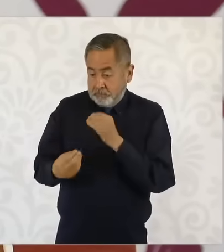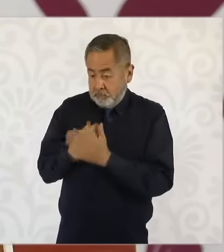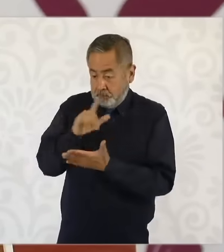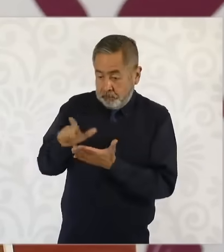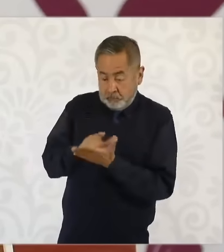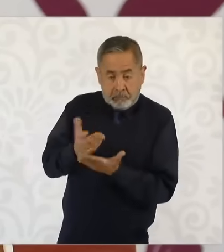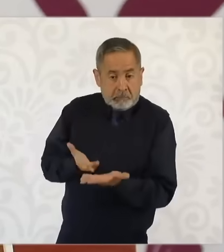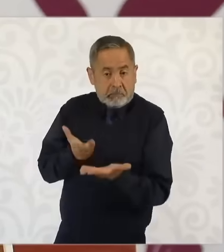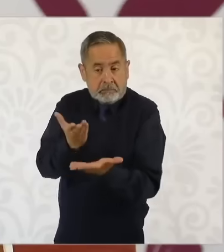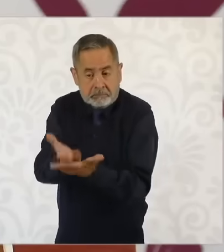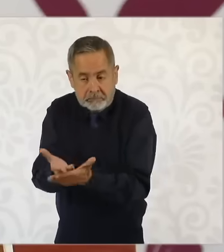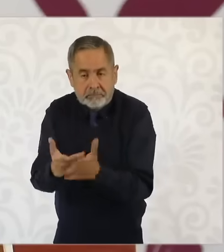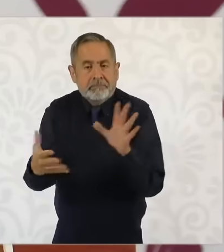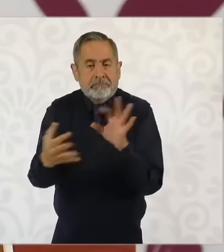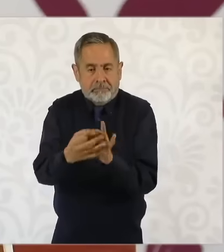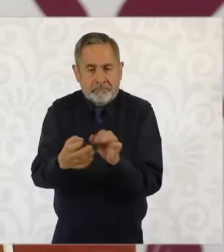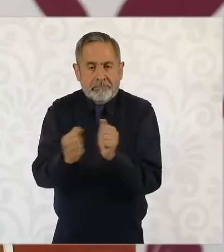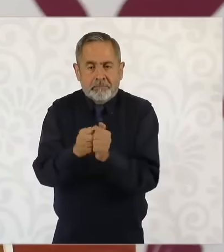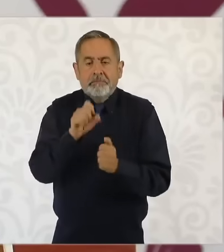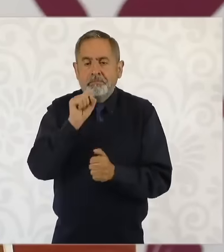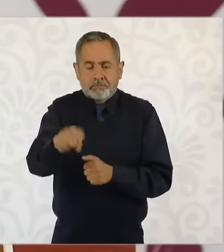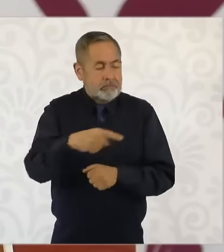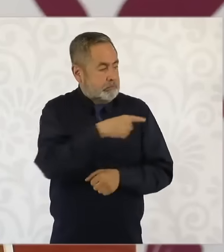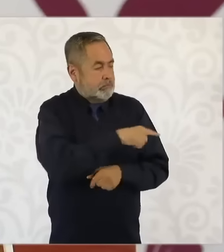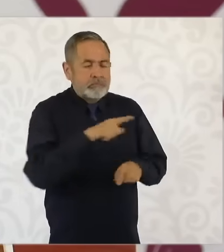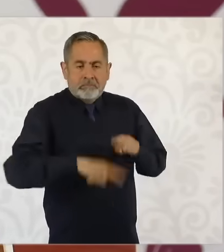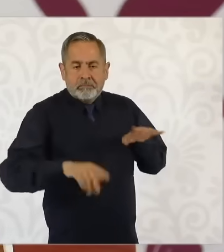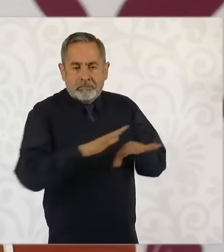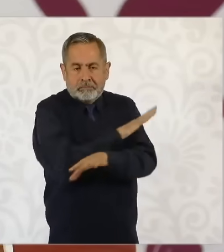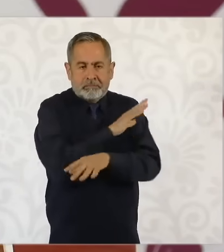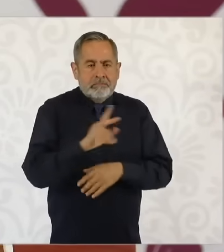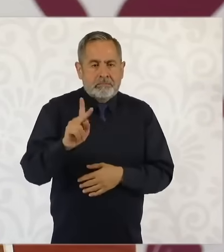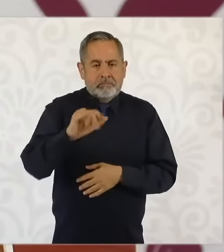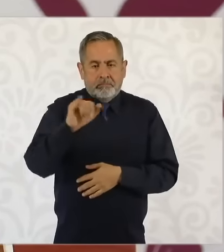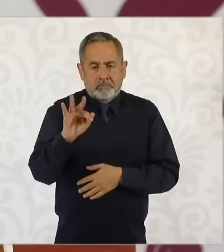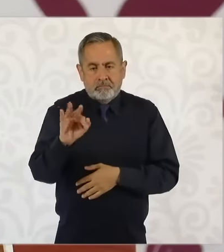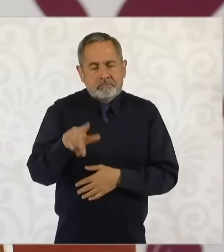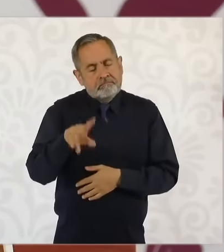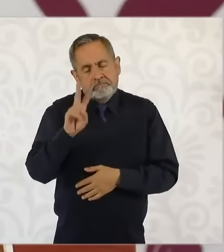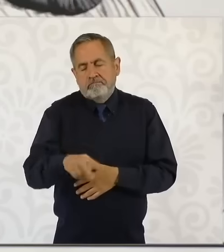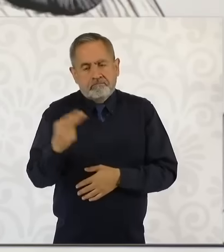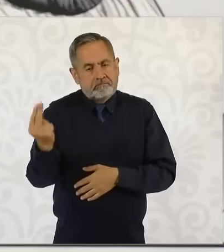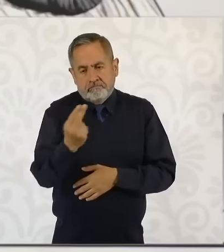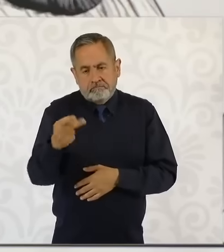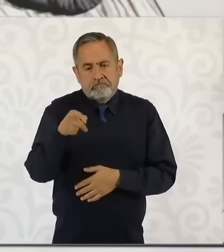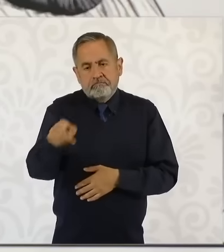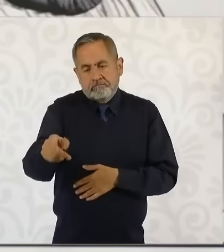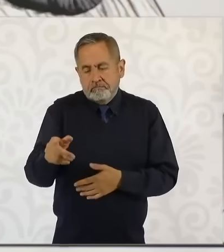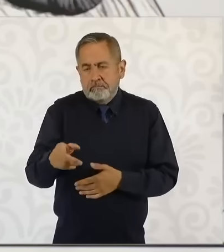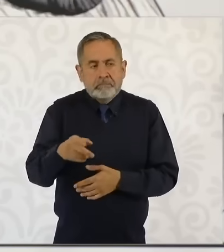vinculadas con la reforma al poder judicial pues es indispensable que no haya impunidad